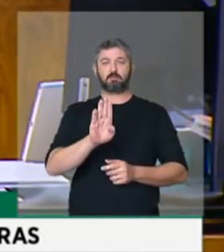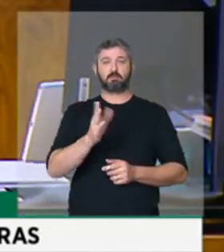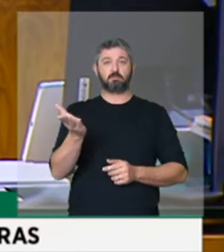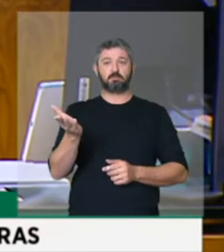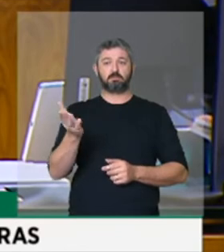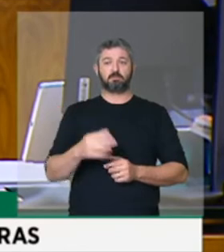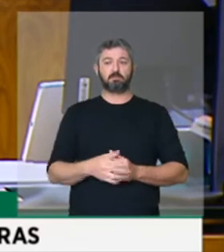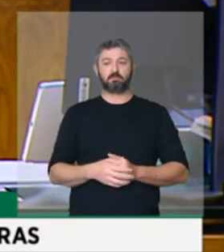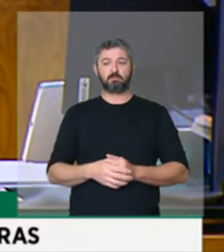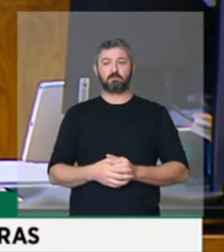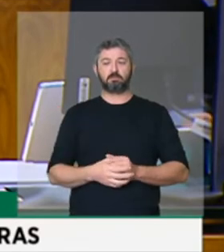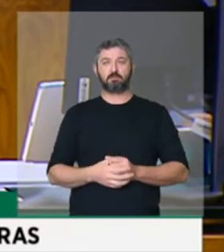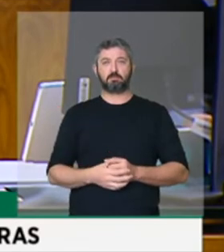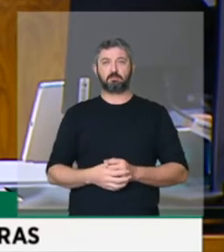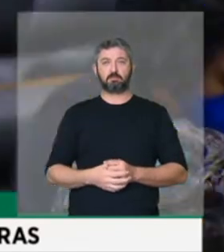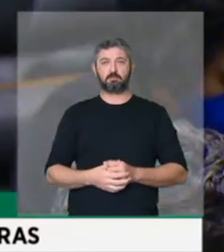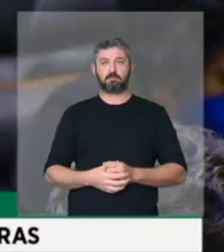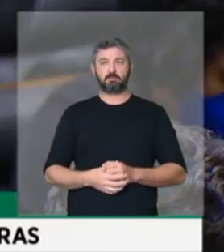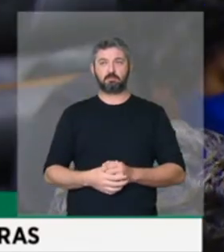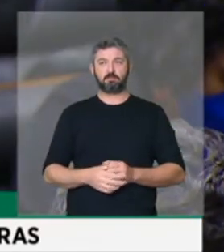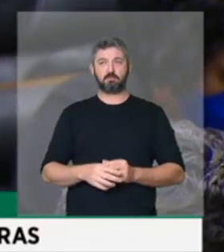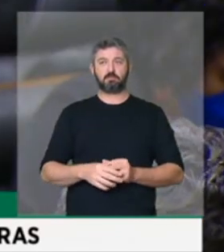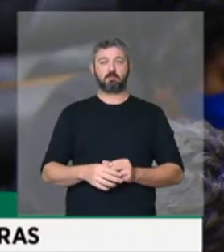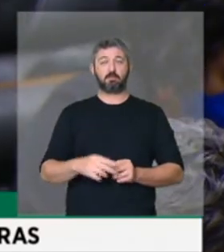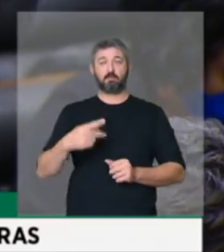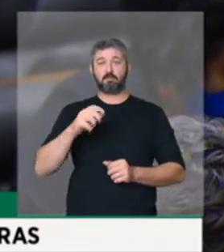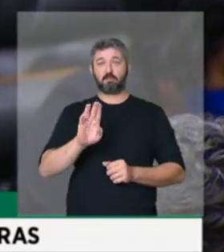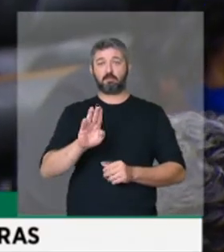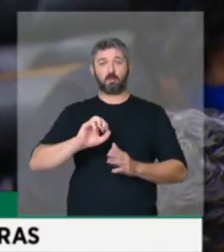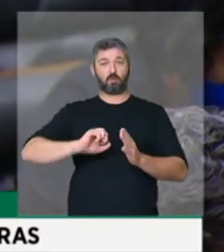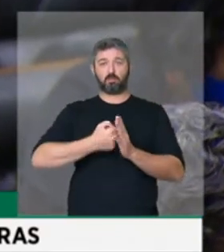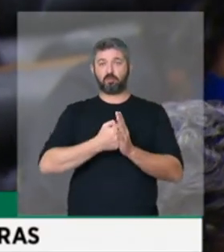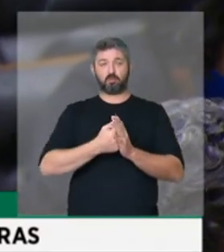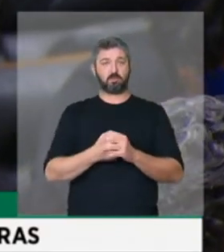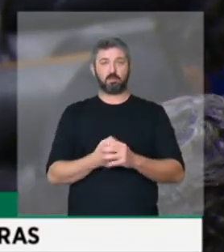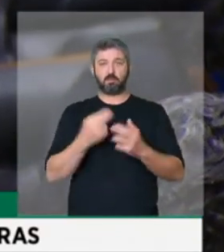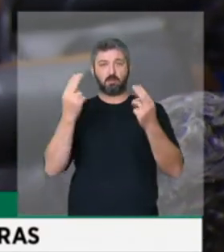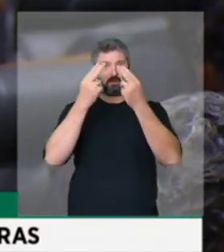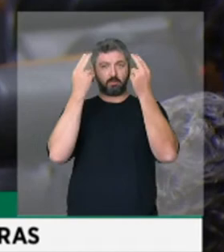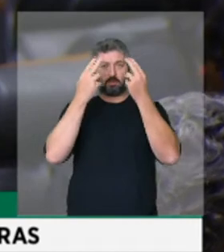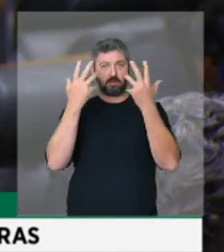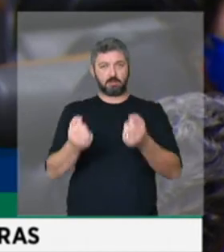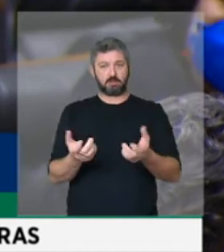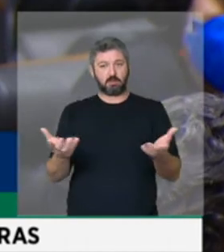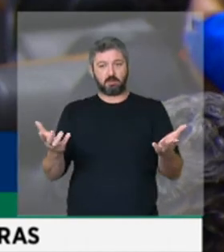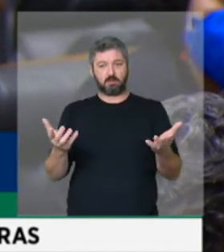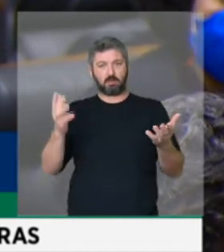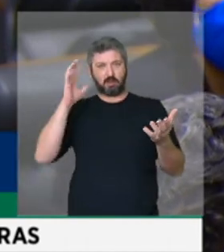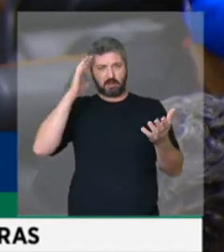IMPORTÂNCIA DESSA MATÉRIA. -- [PRESIDENTE]: MUITO OBRIGADO. COMO ORIENTA O PSDB? DEPUTADO RODRIGO. [DEPUTADO]: PSDB ORIENTA NÃO, SENHOR PRESIDENTE. -- [PRESIDENTE]: COMO